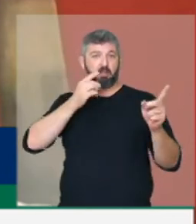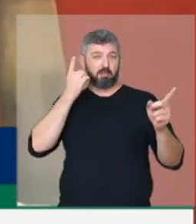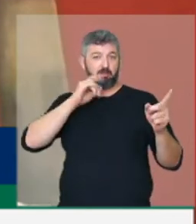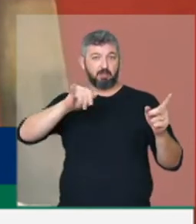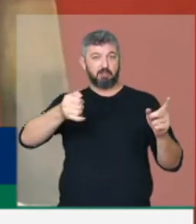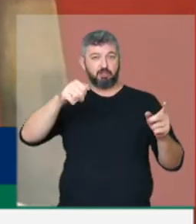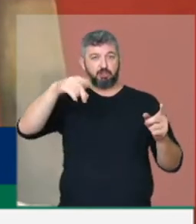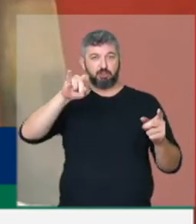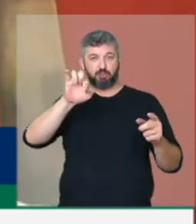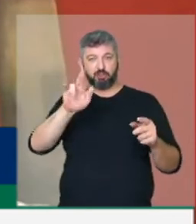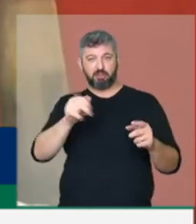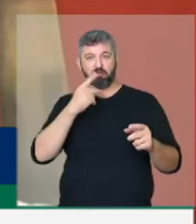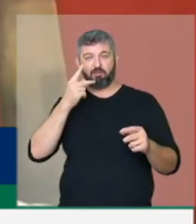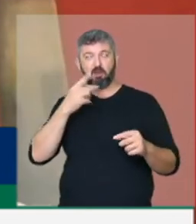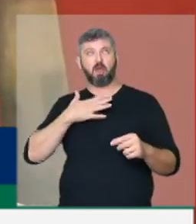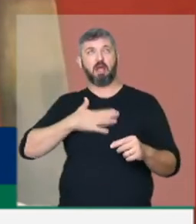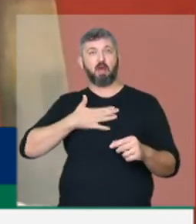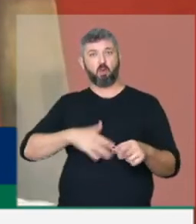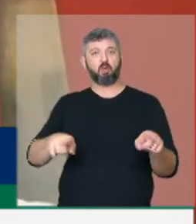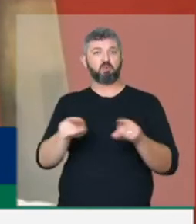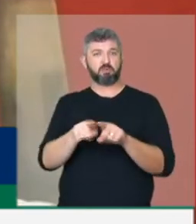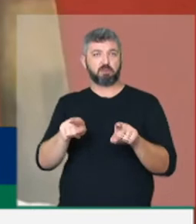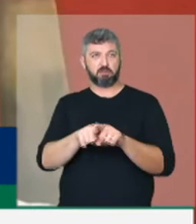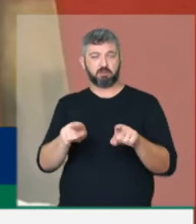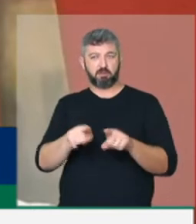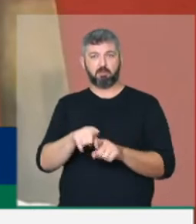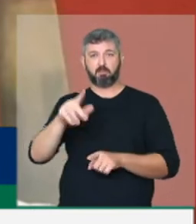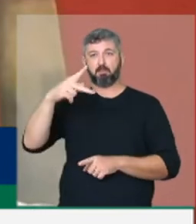JANDIRA FEGHALI TAMBÉM EM AGOSTO DO ANO PASSADO A PFIZER OFERECEU, DEPUTADA ERIKA KOKAY, 70 MILHÕES DE DOSES DE